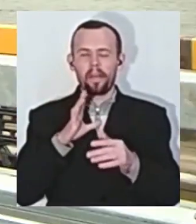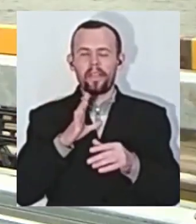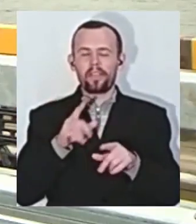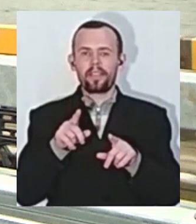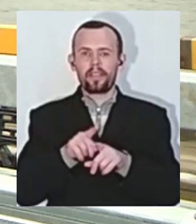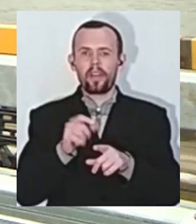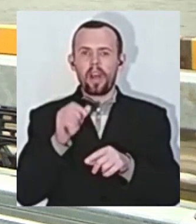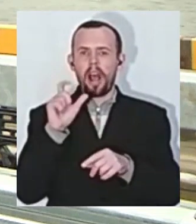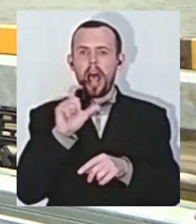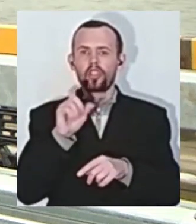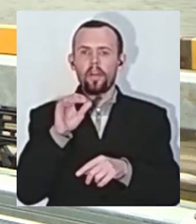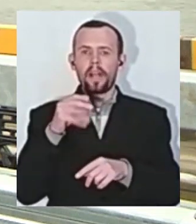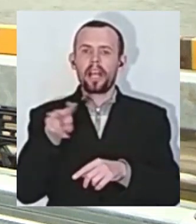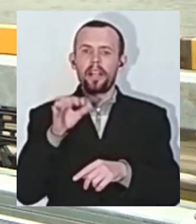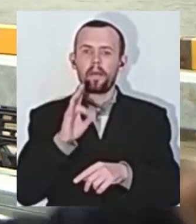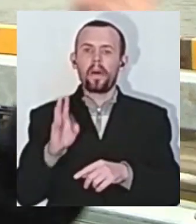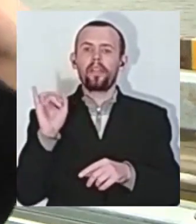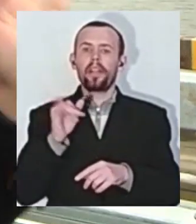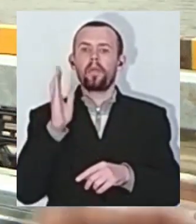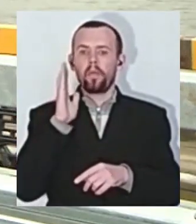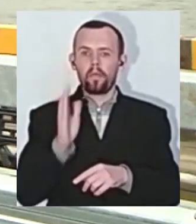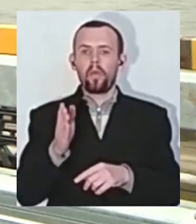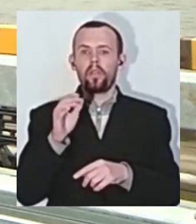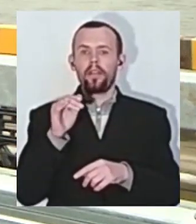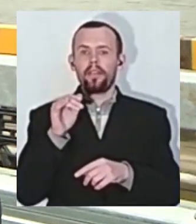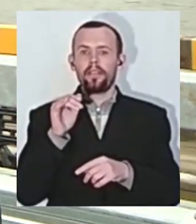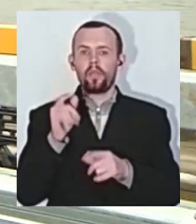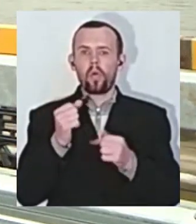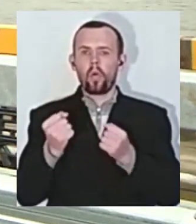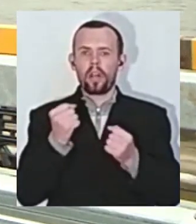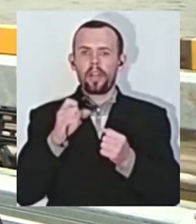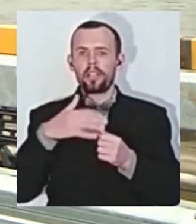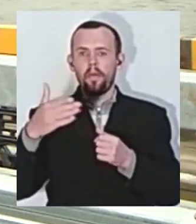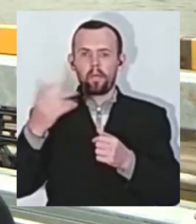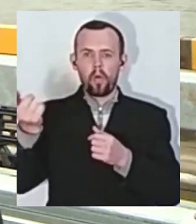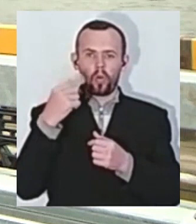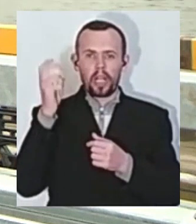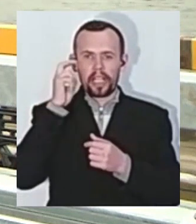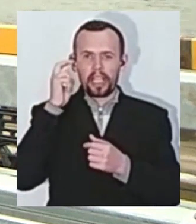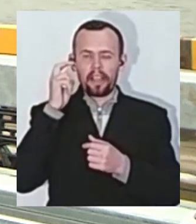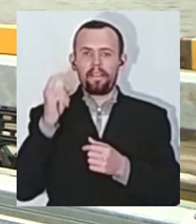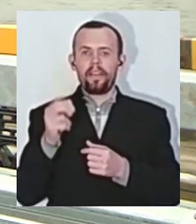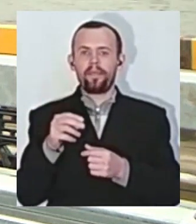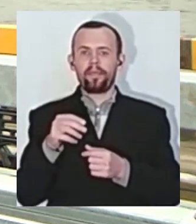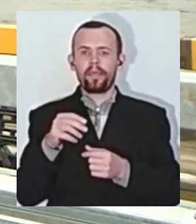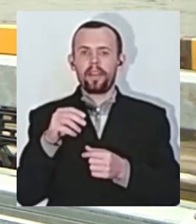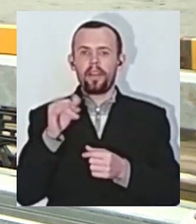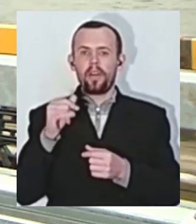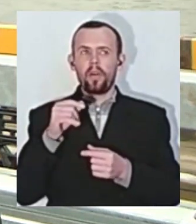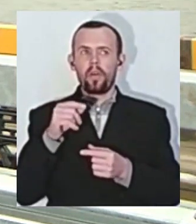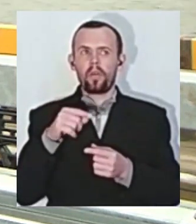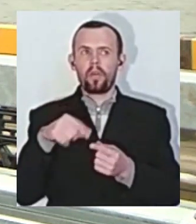І буде укріплення з боку Києва конусів мосту, там, де він завершується.